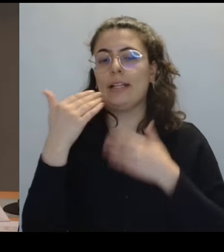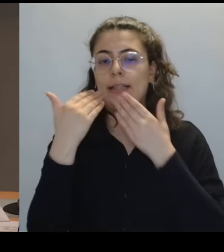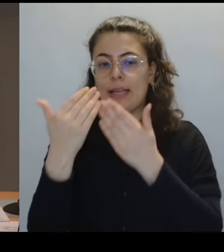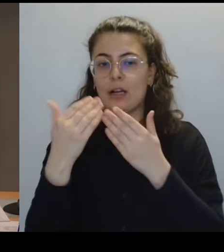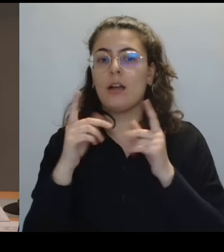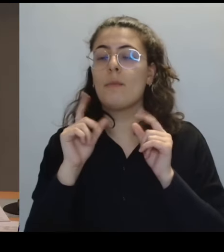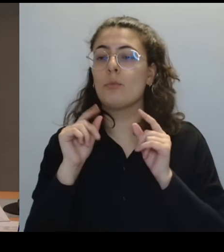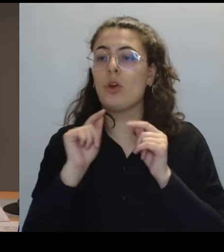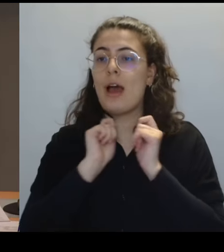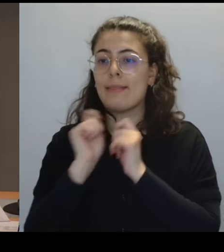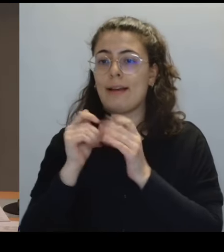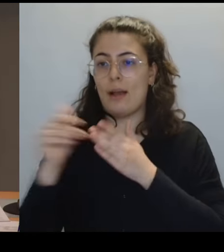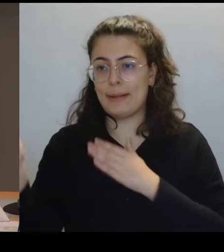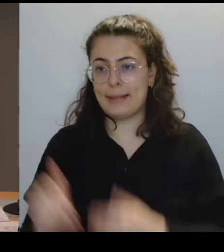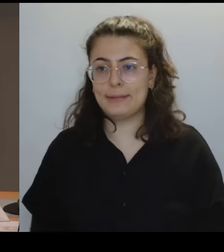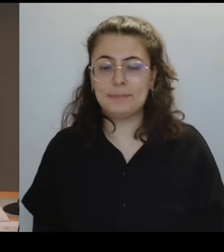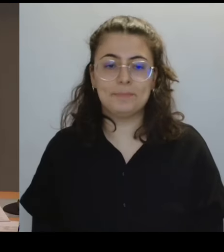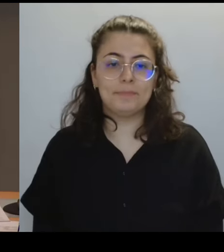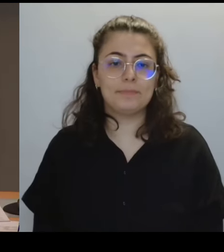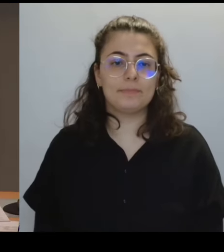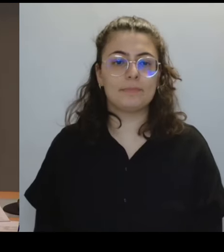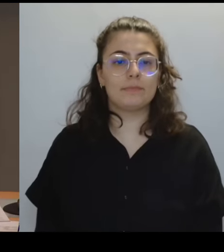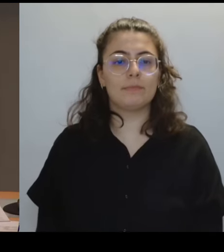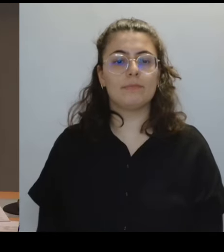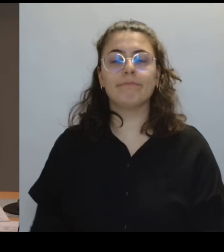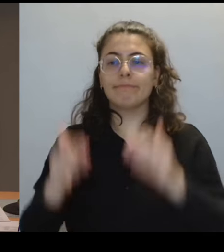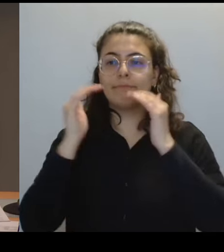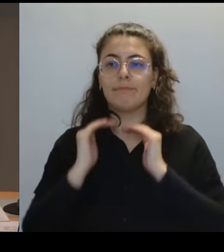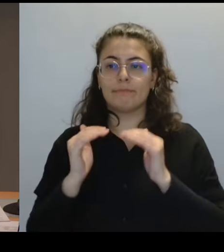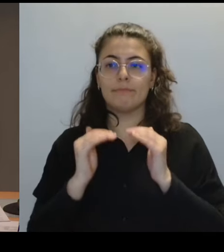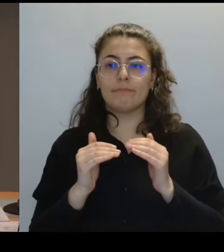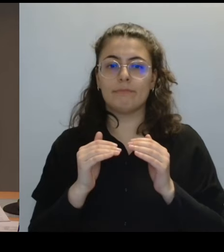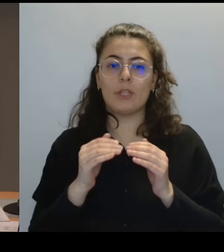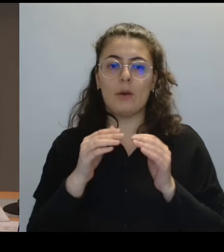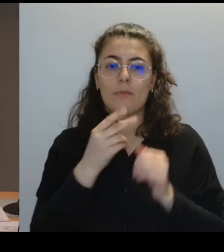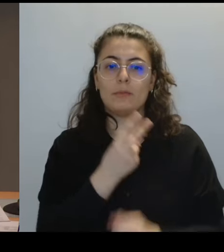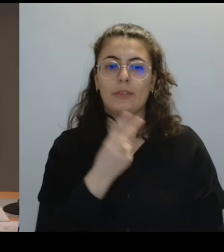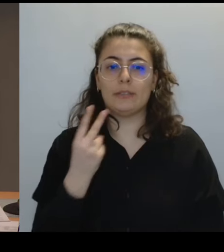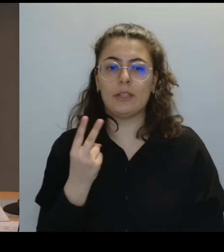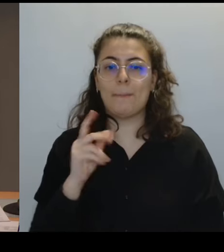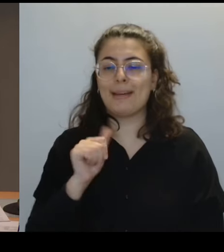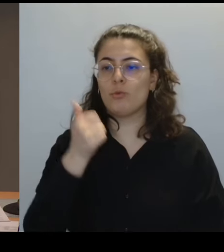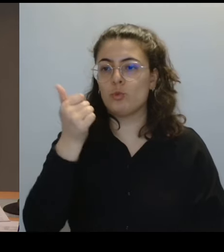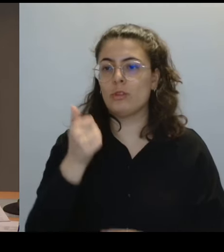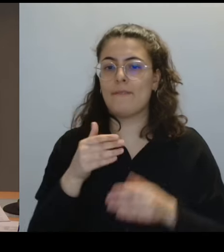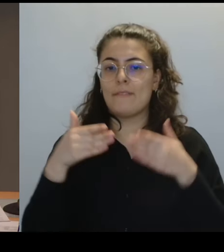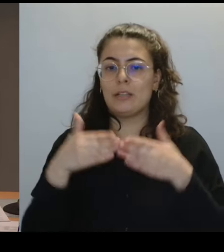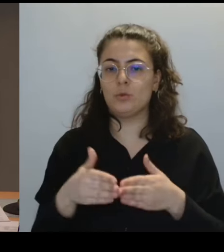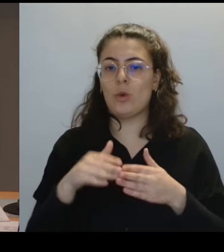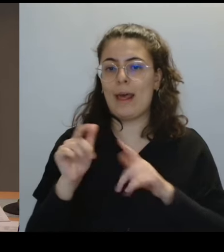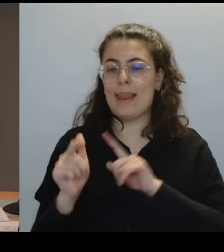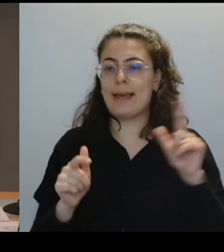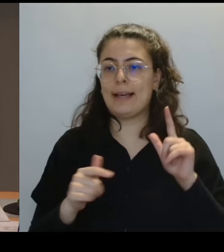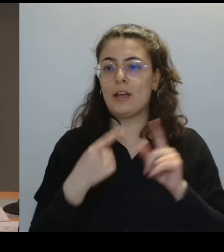Tagesordnungspunkt 22 war Priorität der Fraktion Die Linke unter der Nummer 3.3. Die Tagesordnungspunkte 23 bis